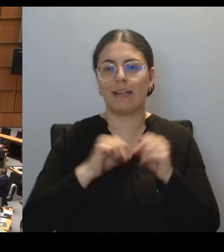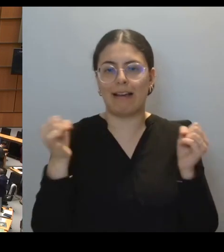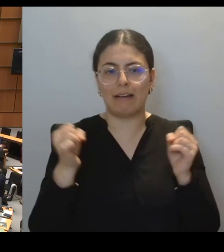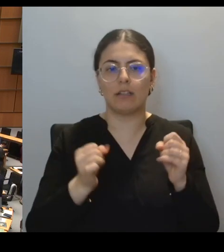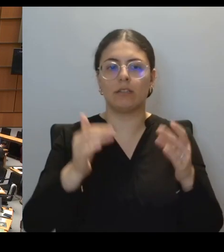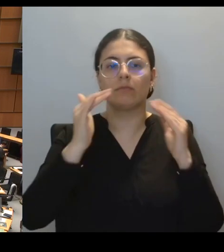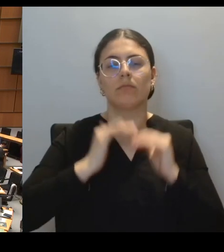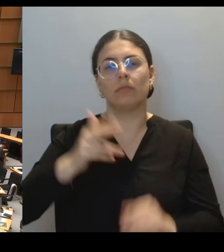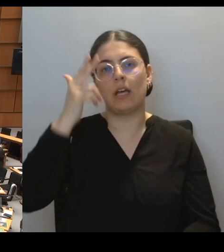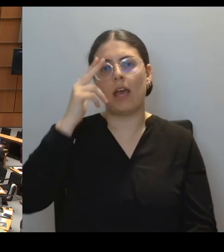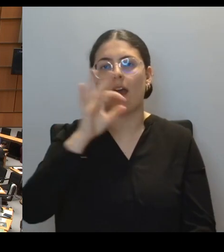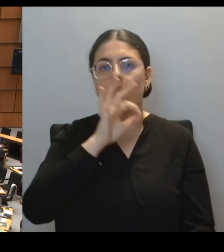Frau Bettina König